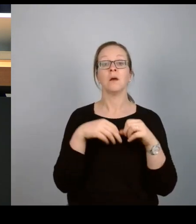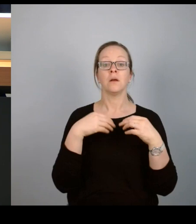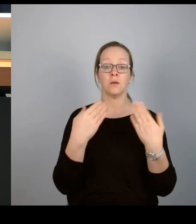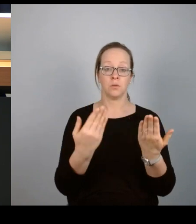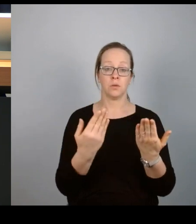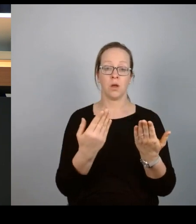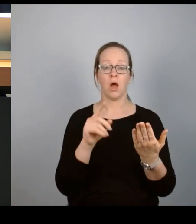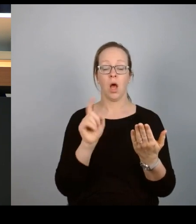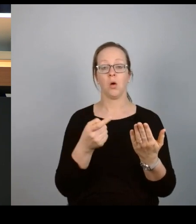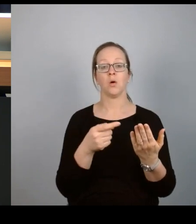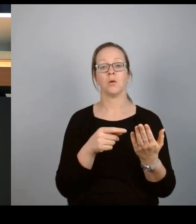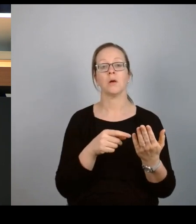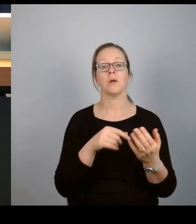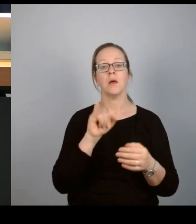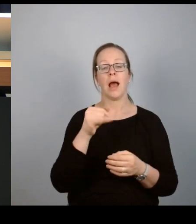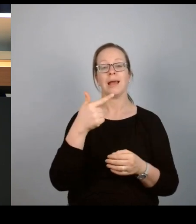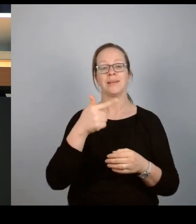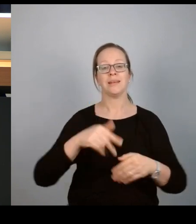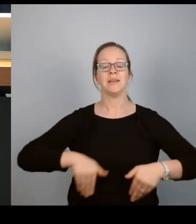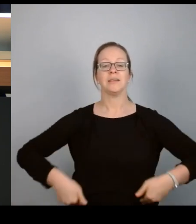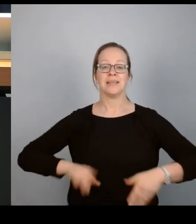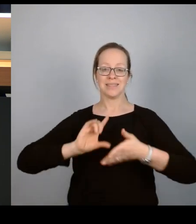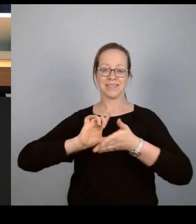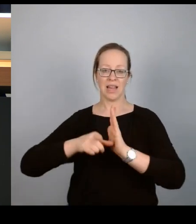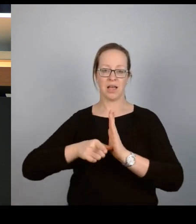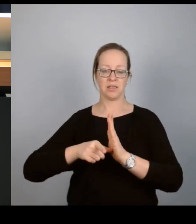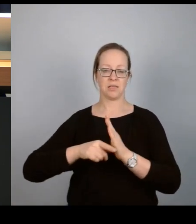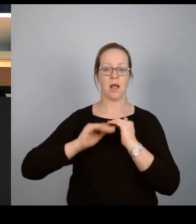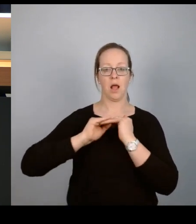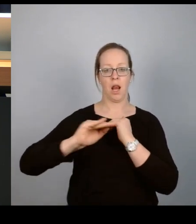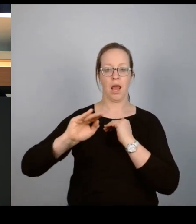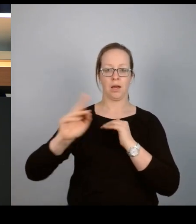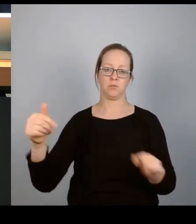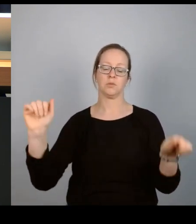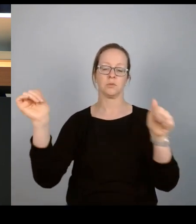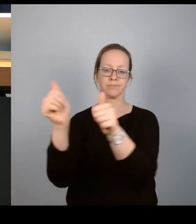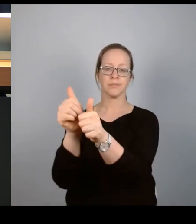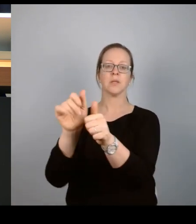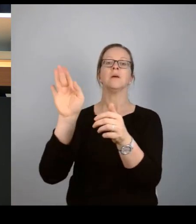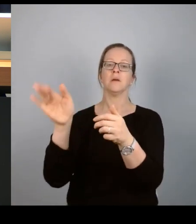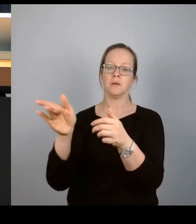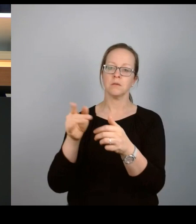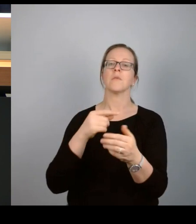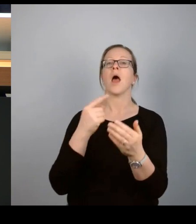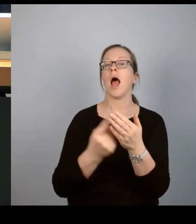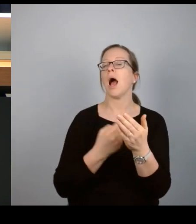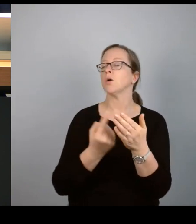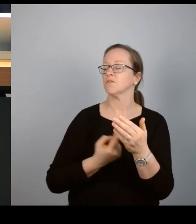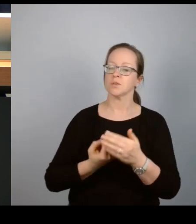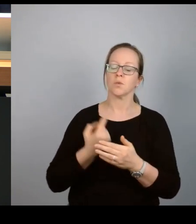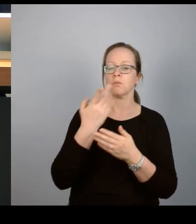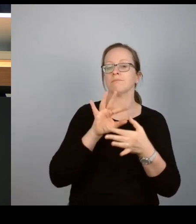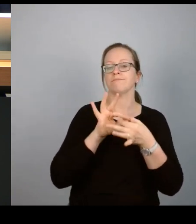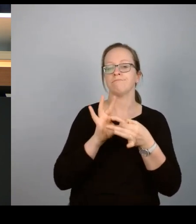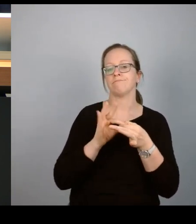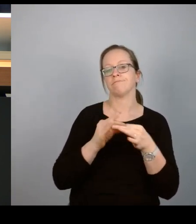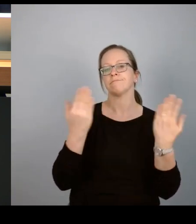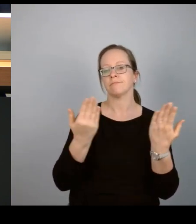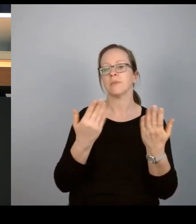Und was ist jetzt zwei Jahre später passiert oder zweieinhalb Jahre später wie eine Sondersitzung im Rechtsausschuss, wo gesagt wird, dass wir das unsere